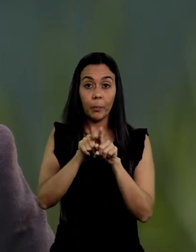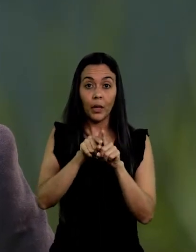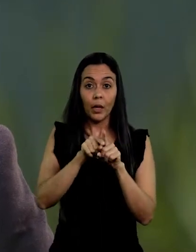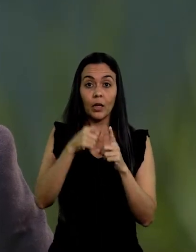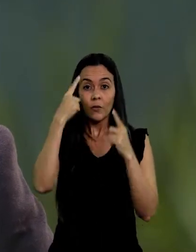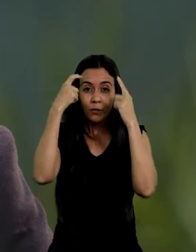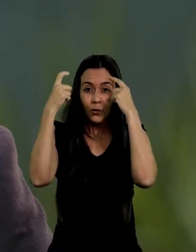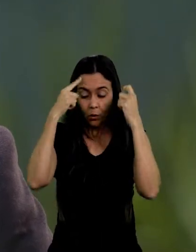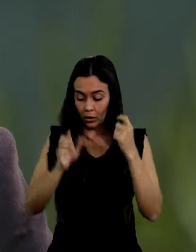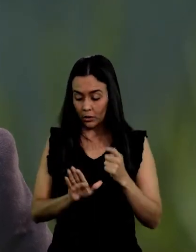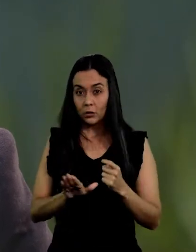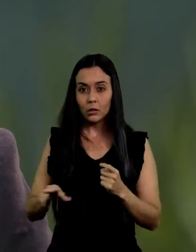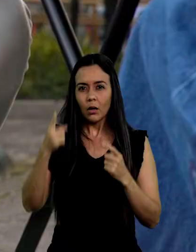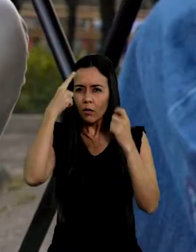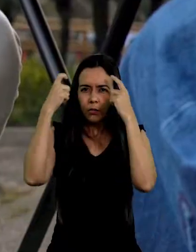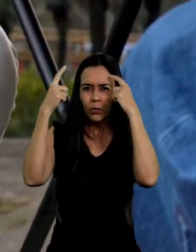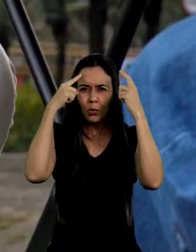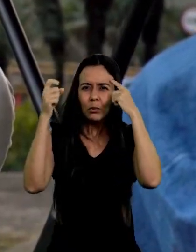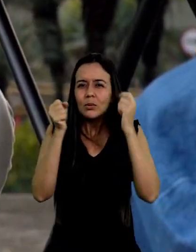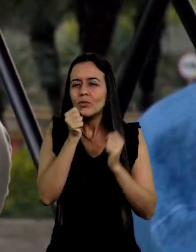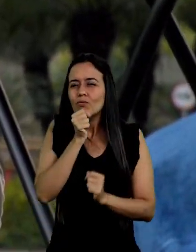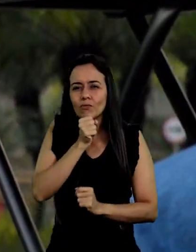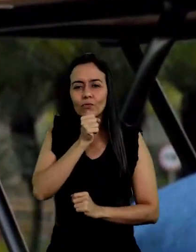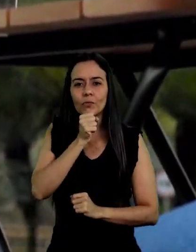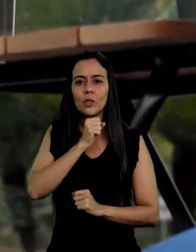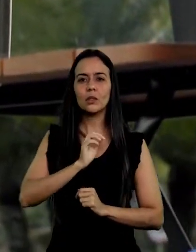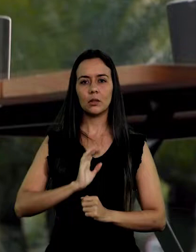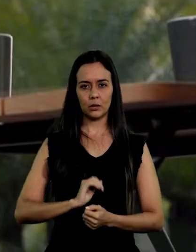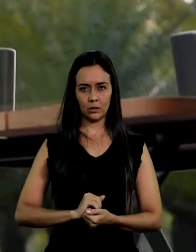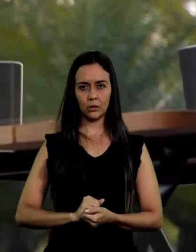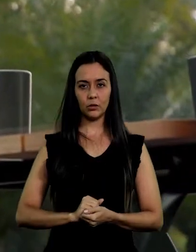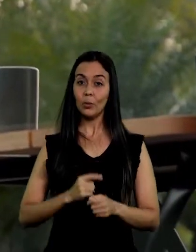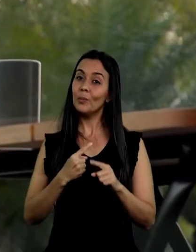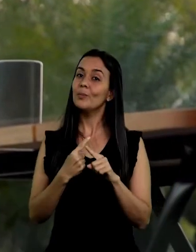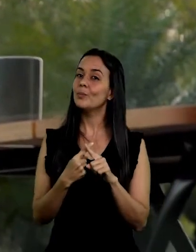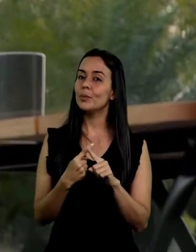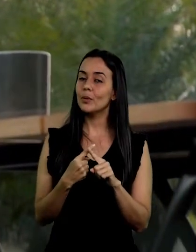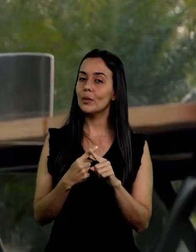violência contra idoso. Então, assim, as pessoas estão ficando mais em casa,